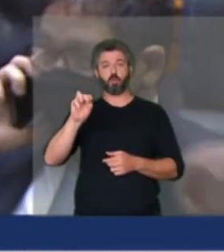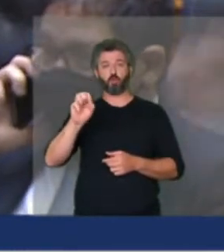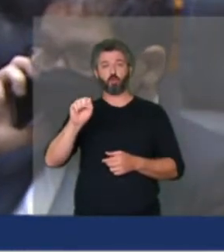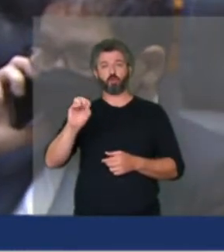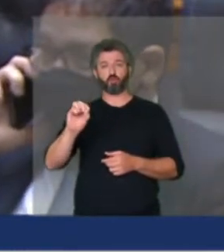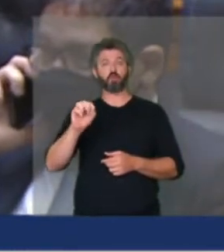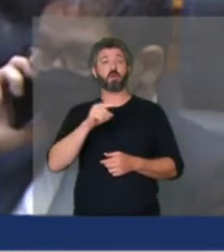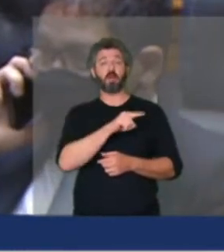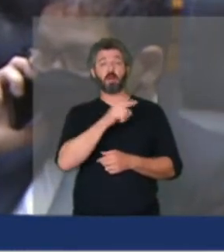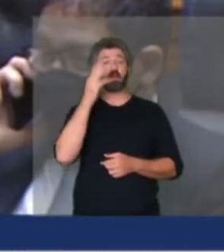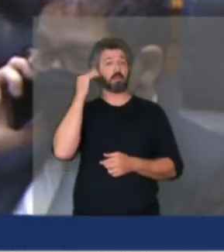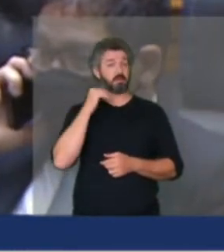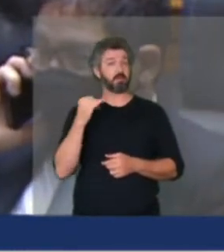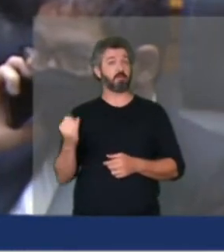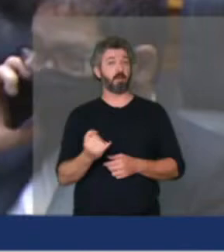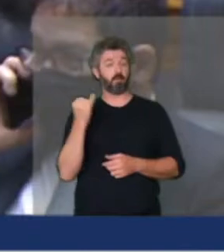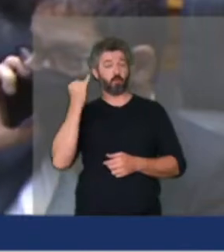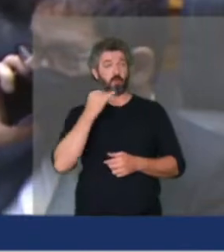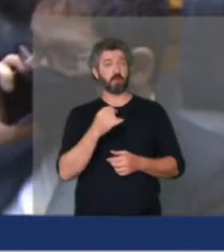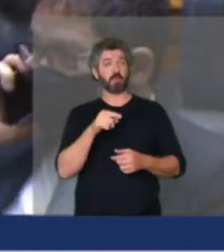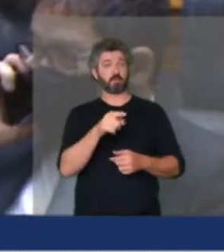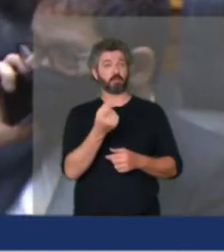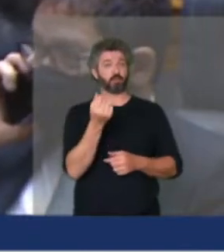PORQUE SIGNIFICA, SENHOR PRESIDENTE-- [INTERRUPÇÃO DO ÁUDIO]. [SOA A CAMPAINHA]